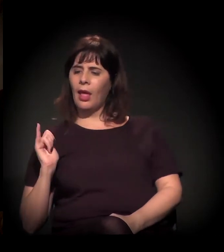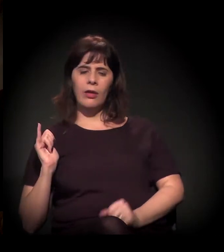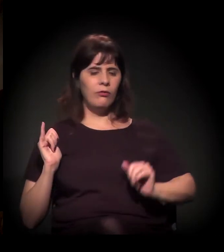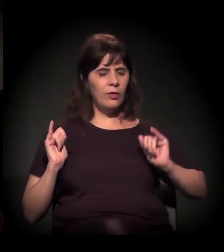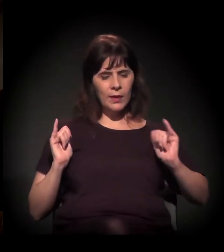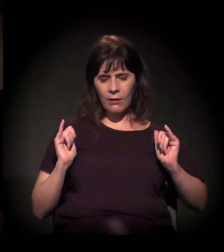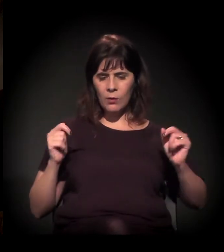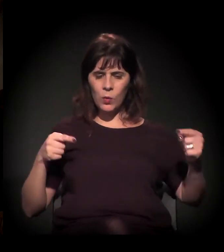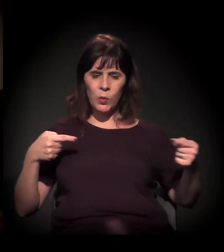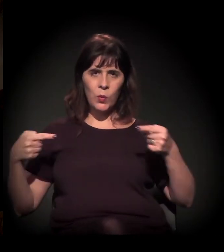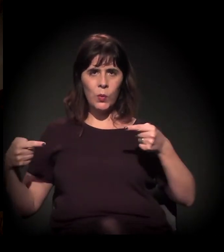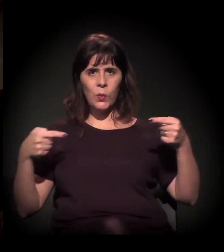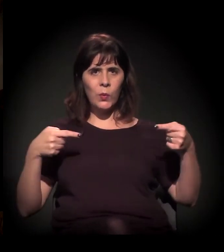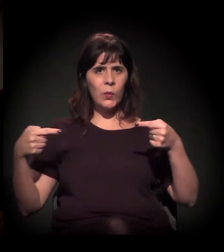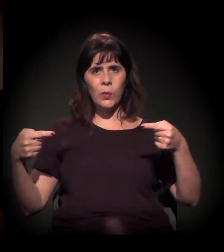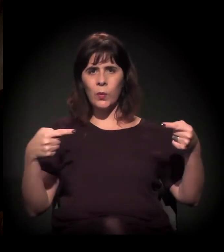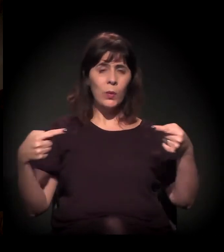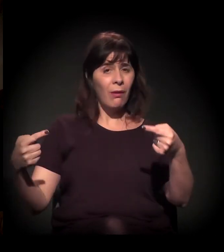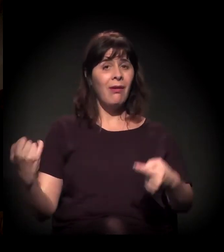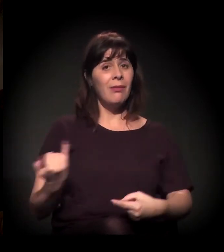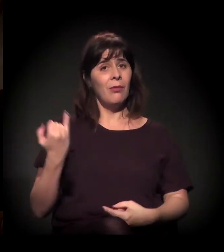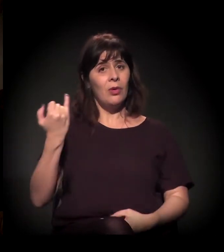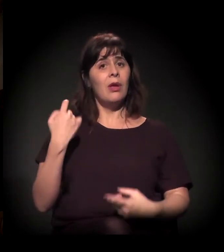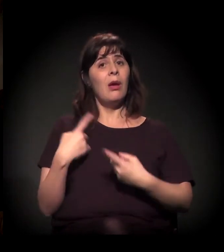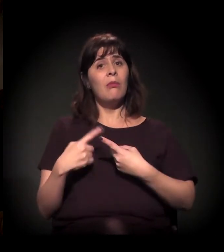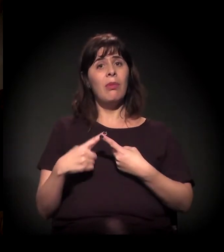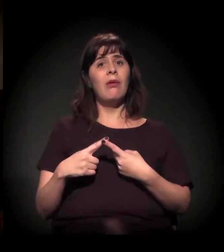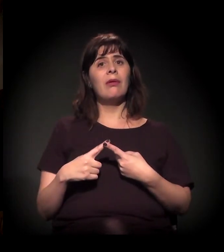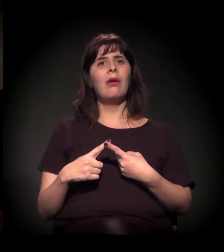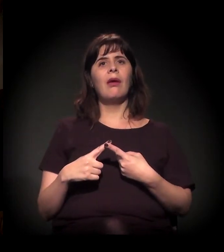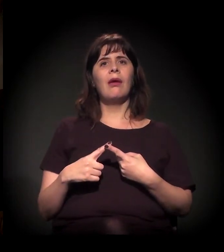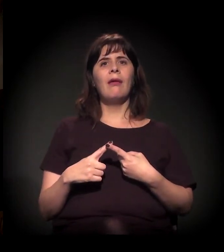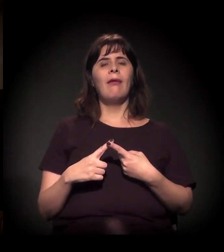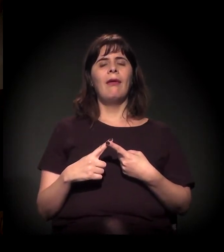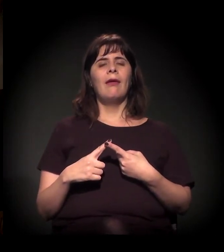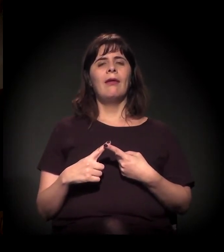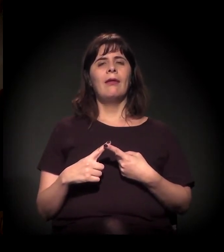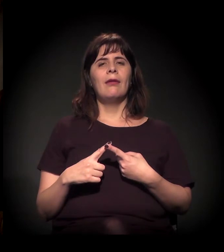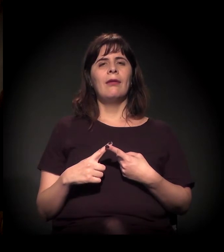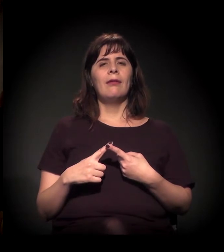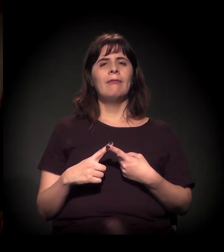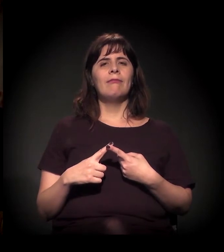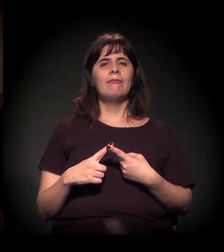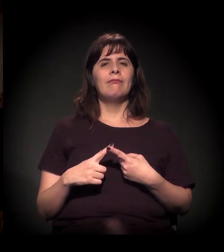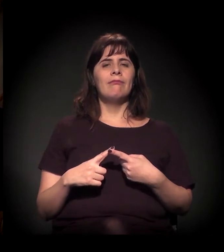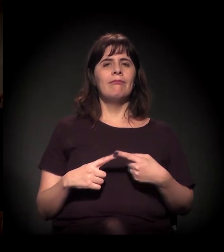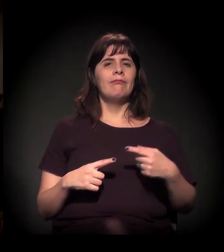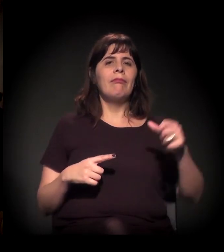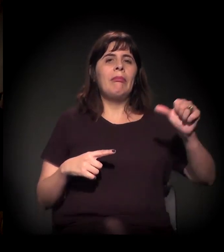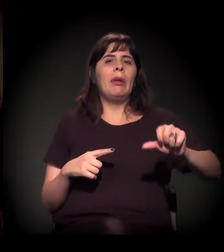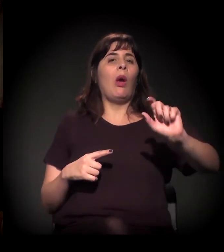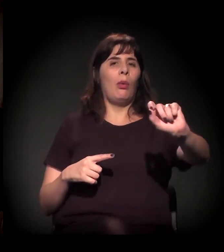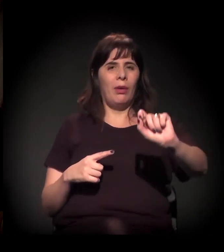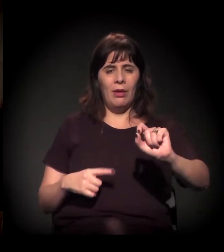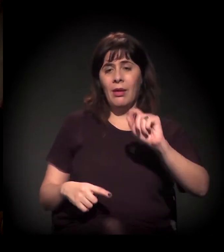as narrativas que vão sendo construídas − e a criminalização acho que é uma das grandes dessa desqualificação,